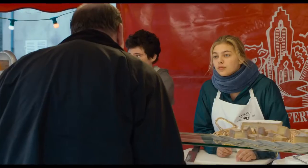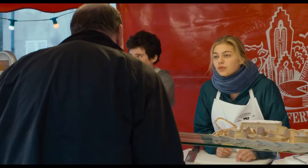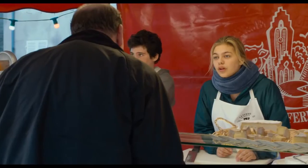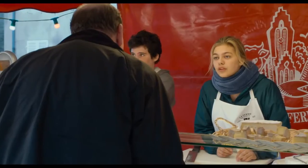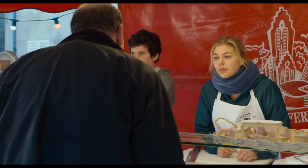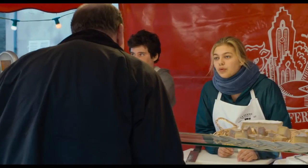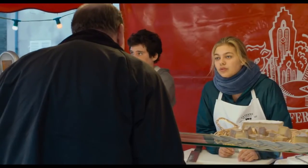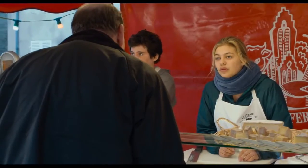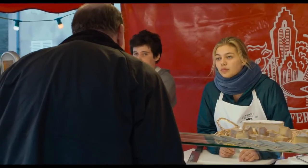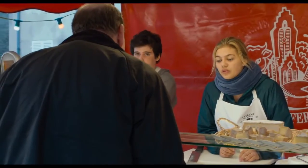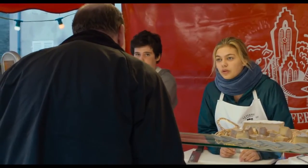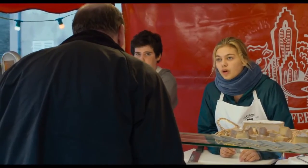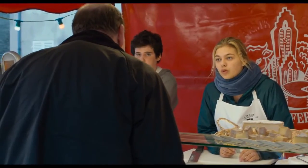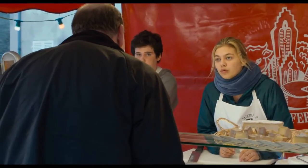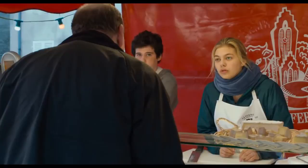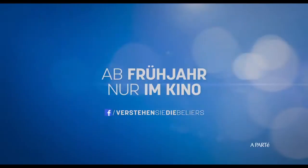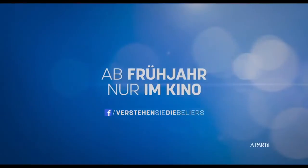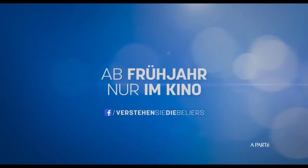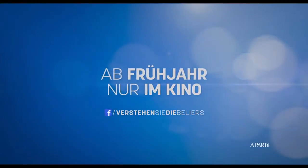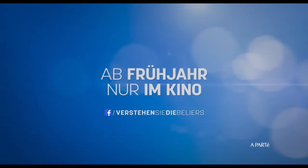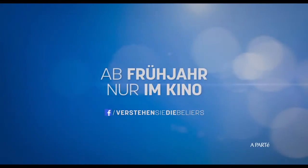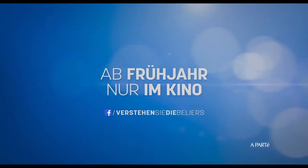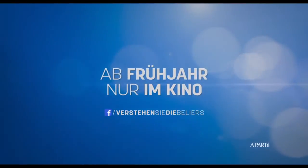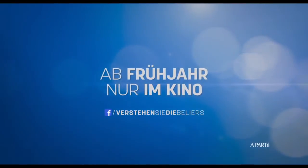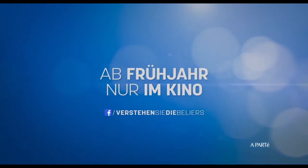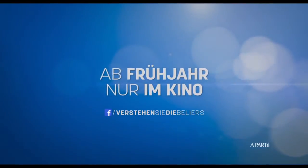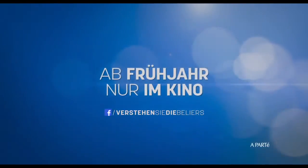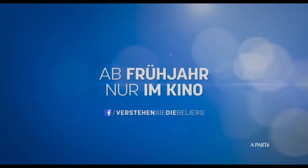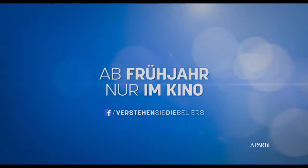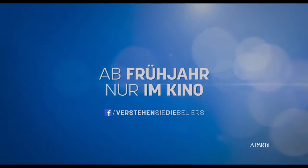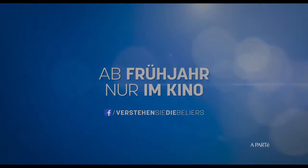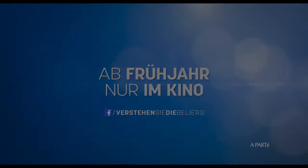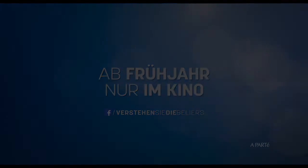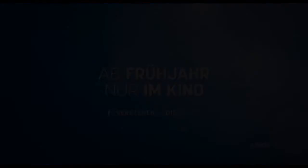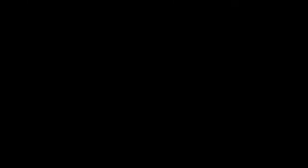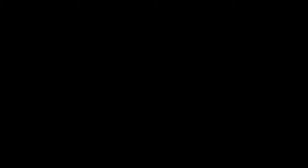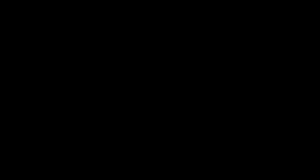Warum sollten sie keinen Gehörlosen wählen - sie haben ja auch einen Idioten gewählt! Jetzt im Kino!